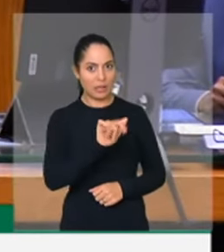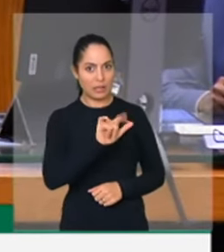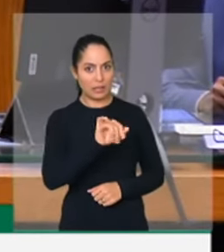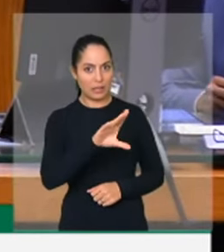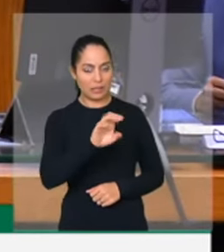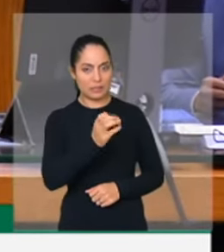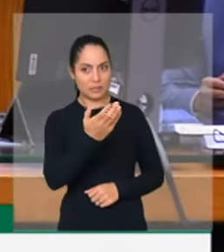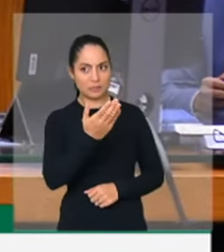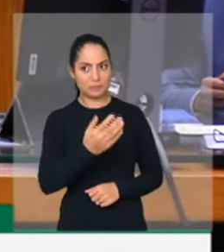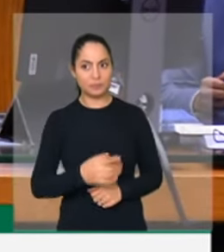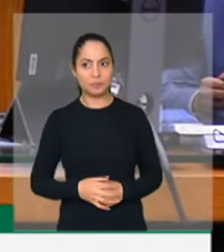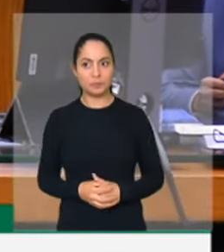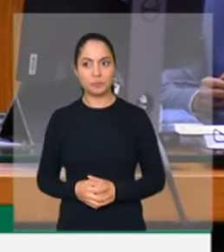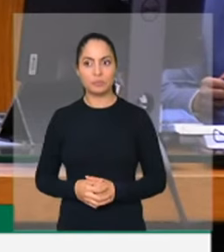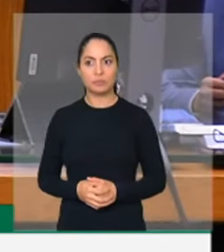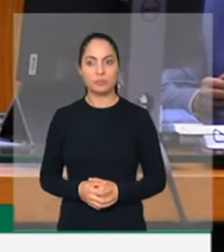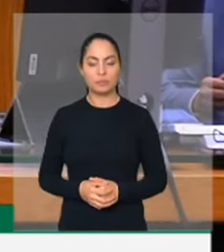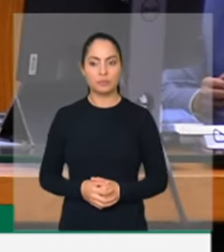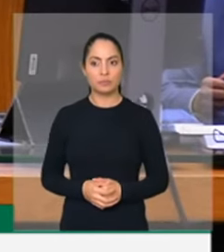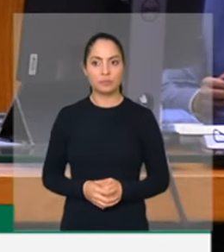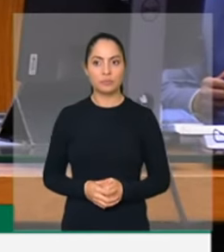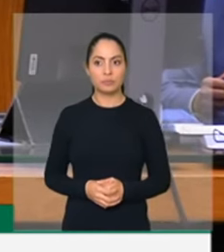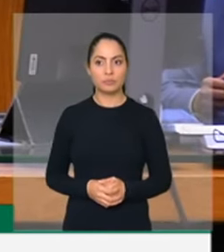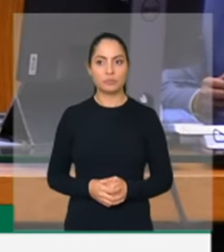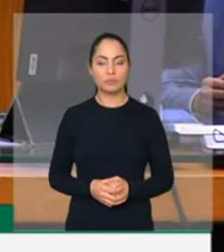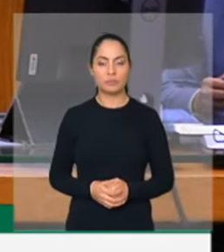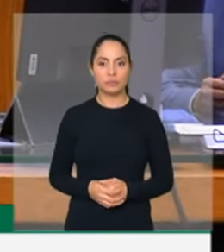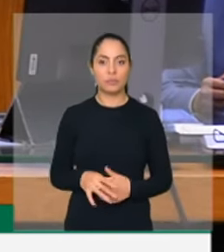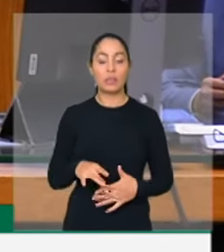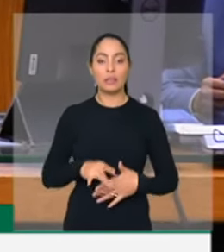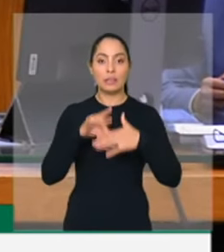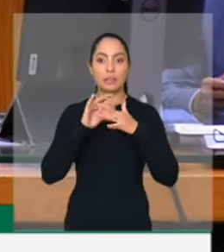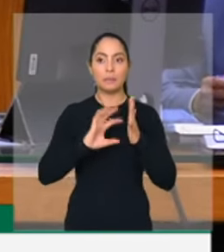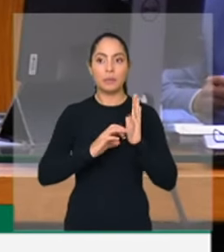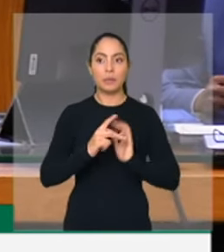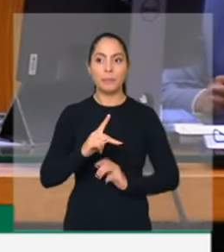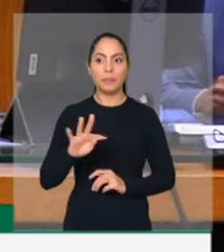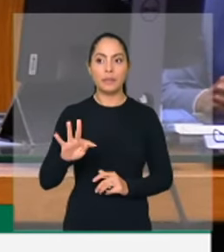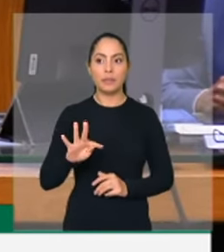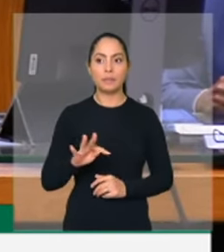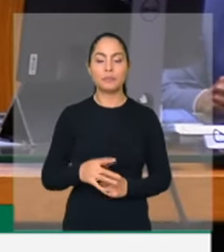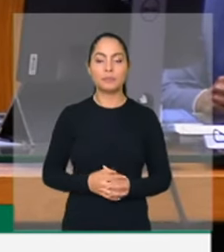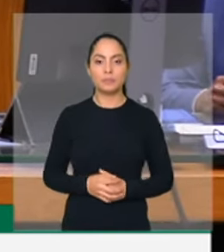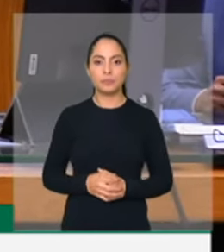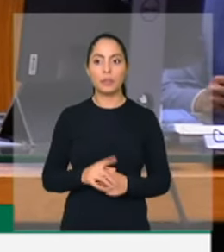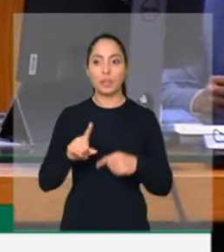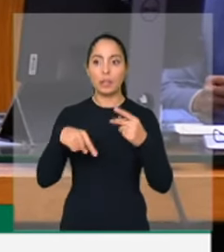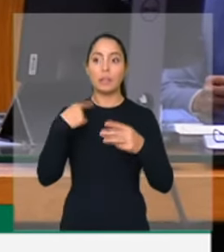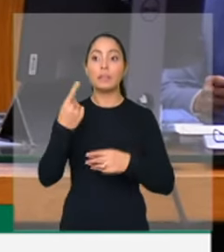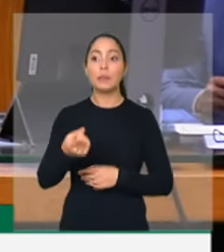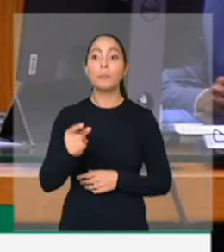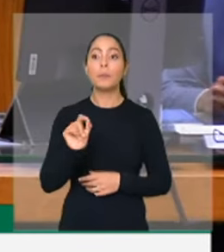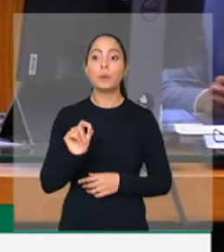DEPUTADA GLEICI. LIDERANÇA DO PT, POR FAVOR. ISSO AÍ DEPOIS EU PEDIRIA AOS SENHORES QUE NÓS TEMOS UMA URGÊNCIA PARA... PARA REQUERIMENTO DE URGÊNCIA PARA VOTAR E NA